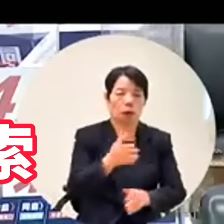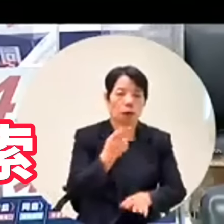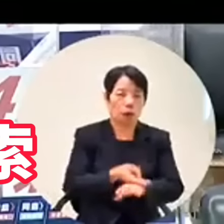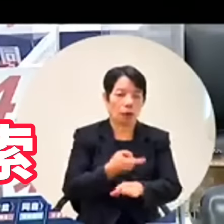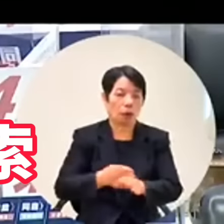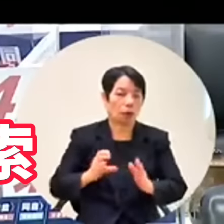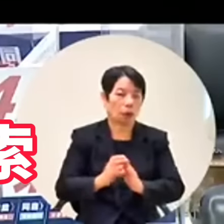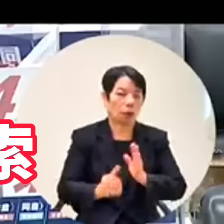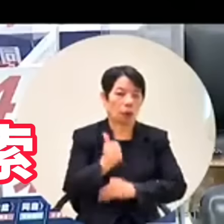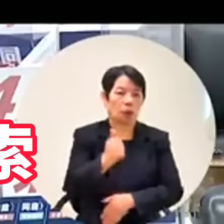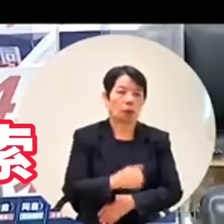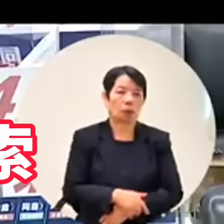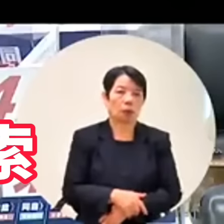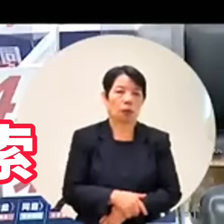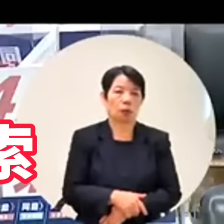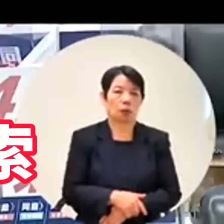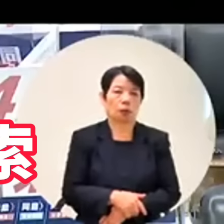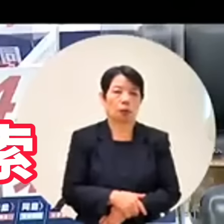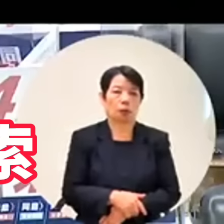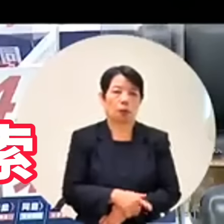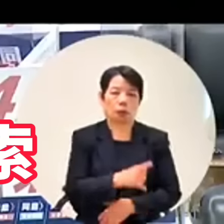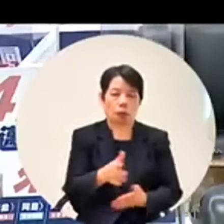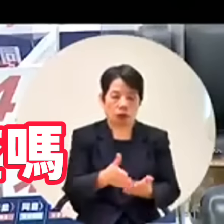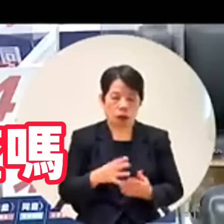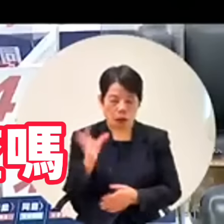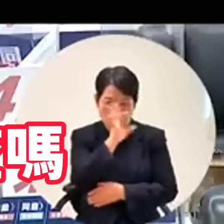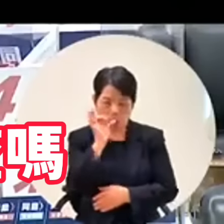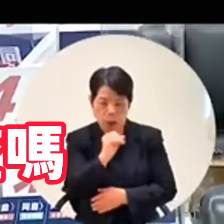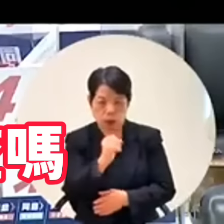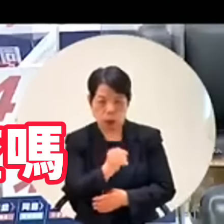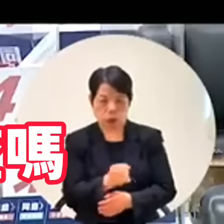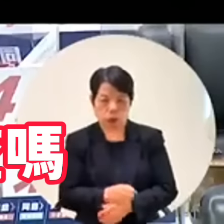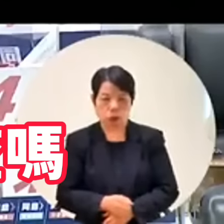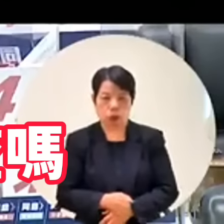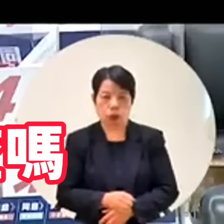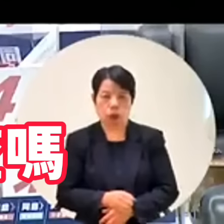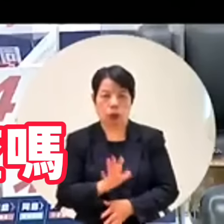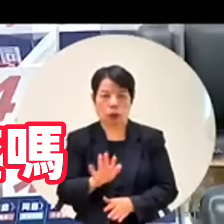還去遭到搜索 這邊不用去查嗎